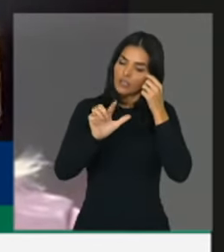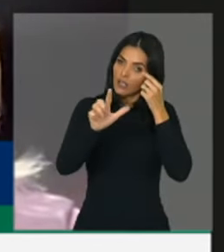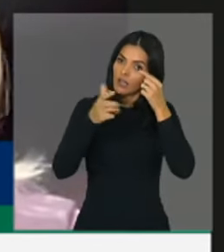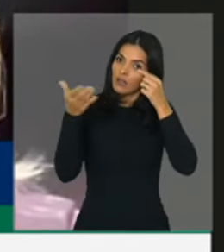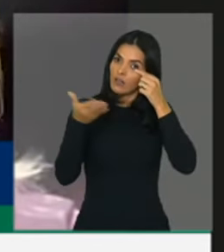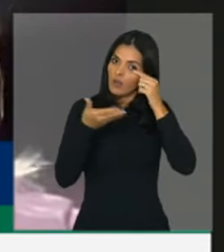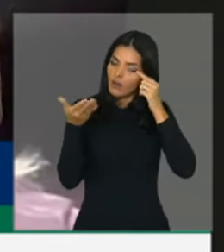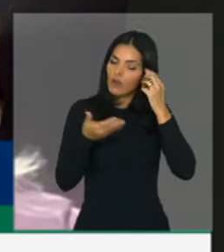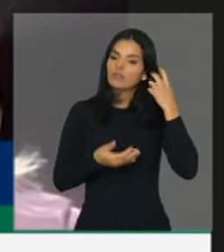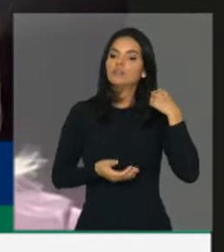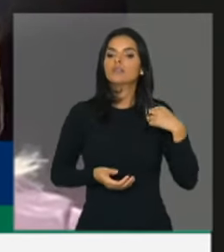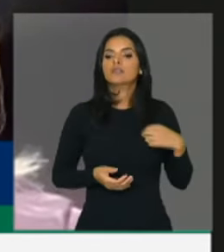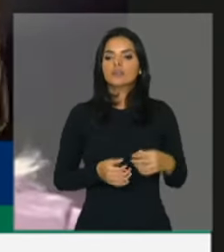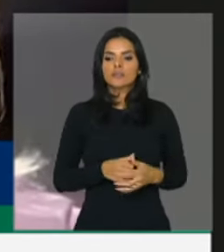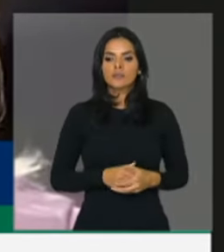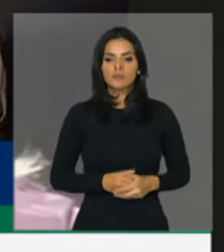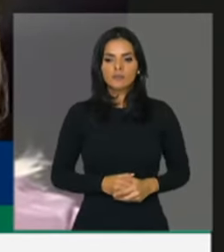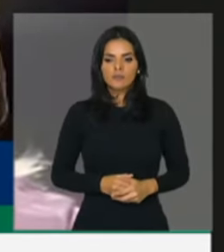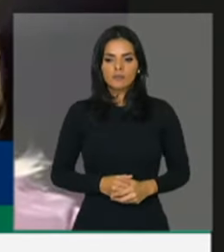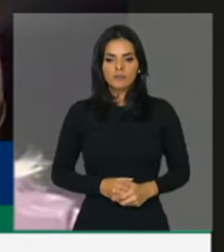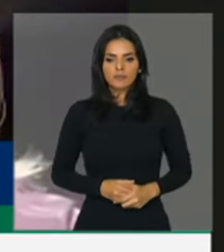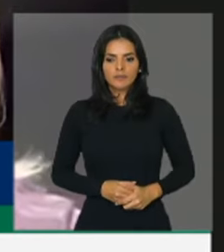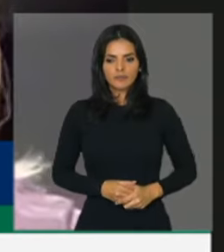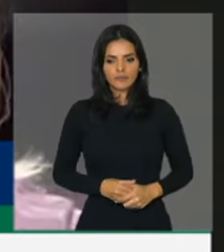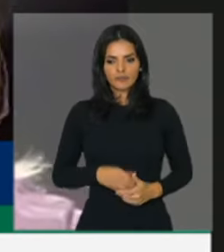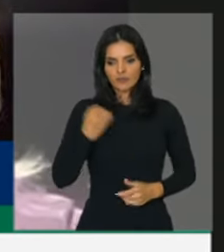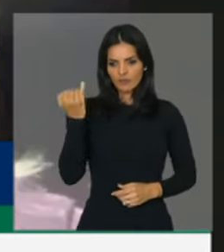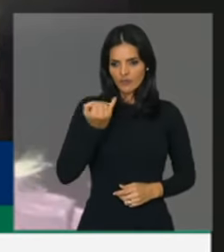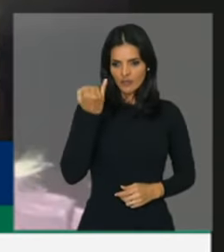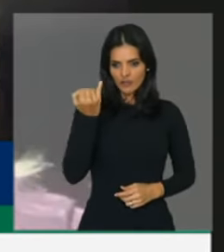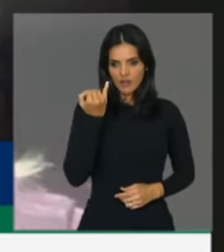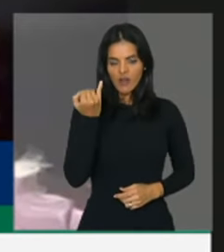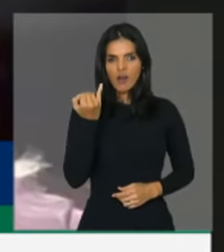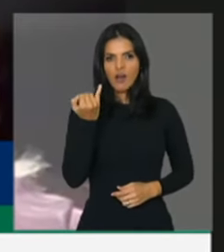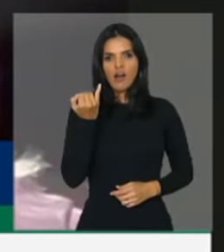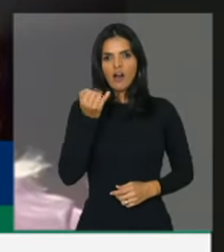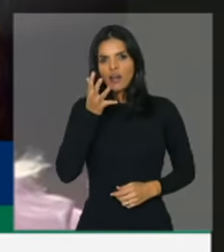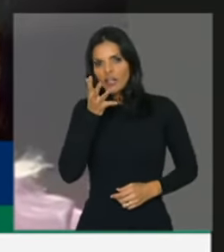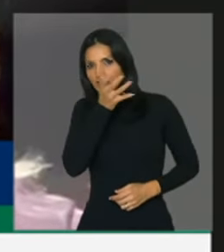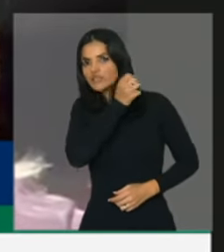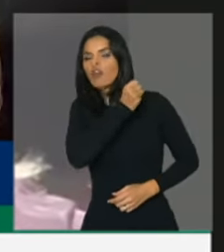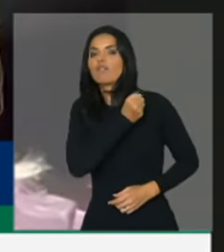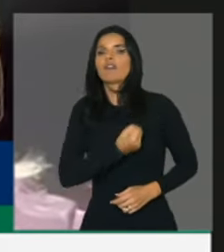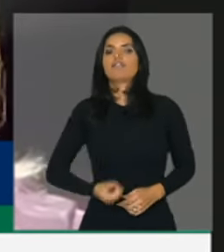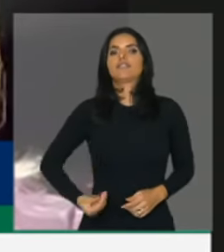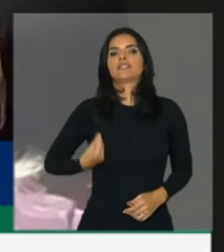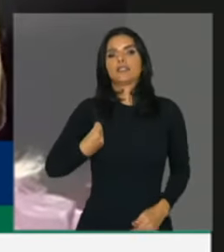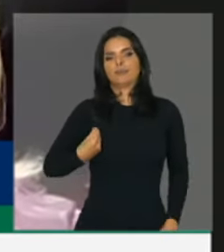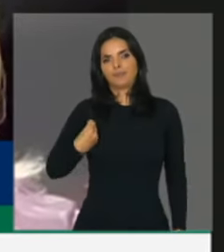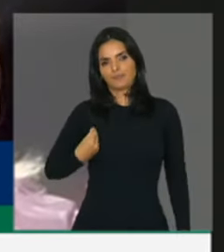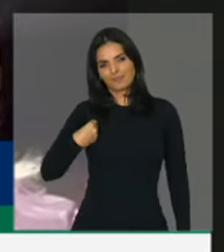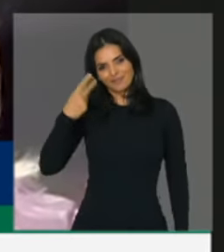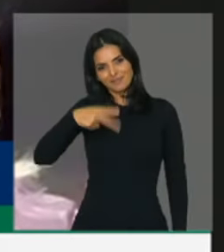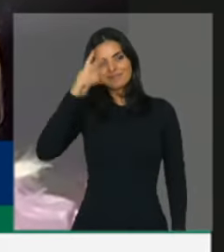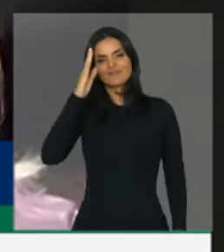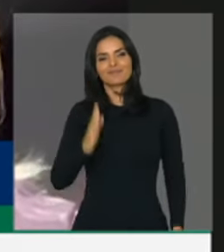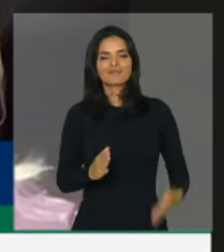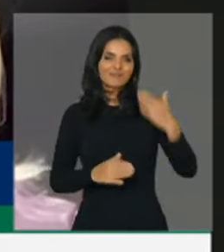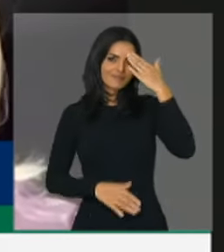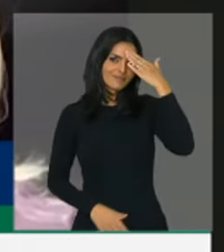DESSE PROJETO DA IMPORTANTE PARA SALVAR VIDAS NO NOSSO BRASIL. MUITO OBRIGADA, SENHOR PRESIDENTE. [PRESIDENTE]: OBRIGADO, DEPUTADA. DEPUTADO BOHN -- GASS. [DEPUTADO]: